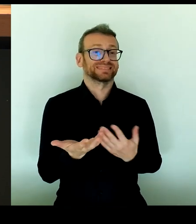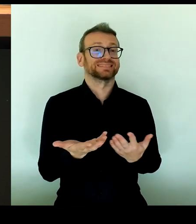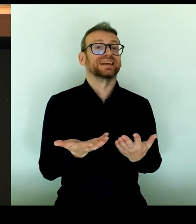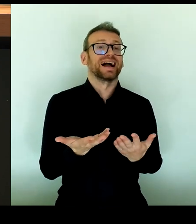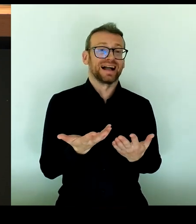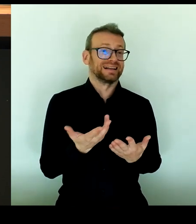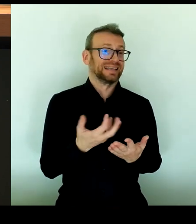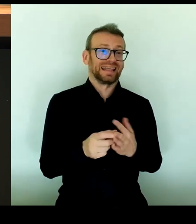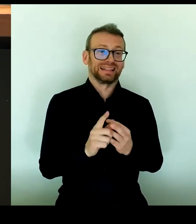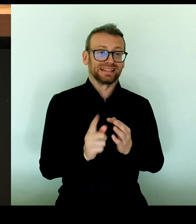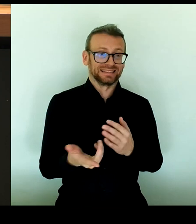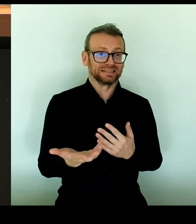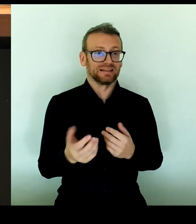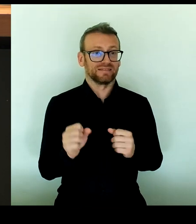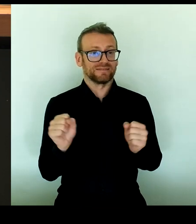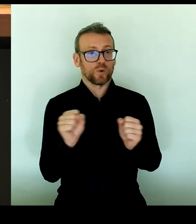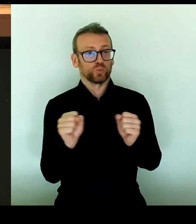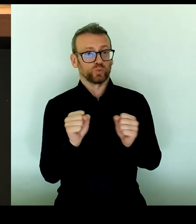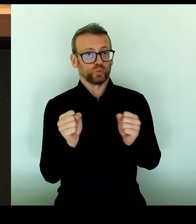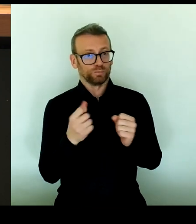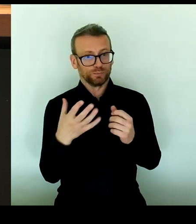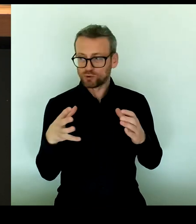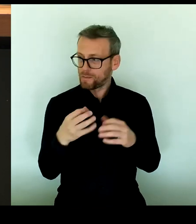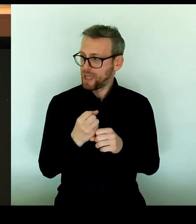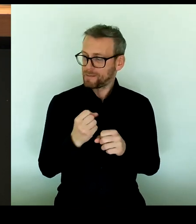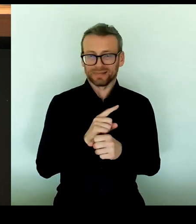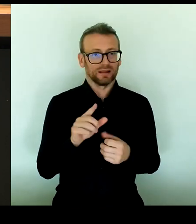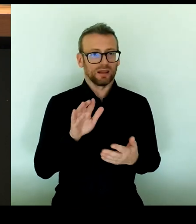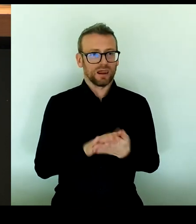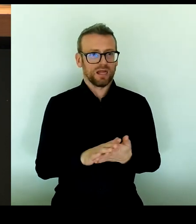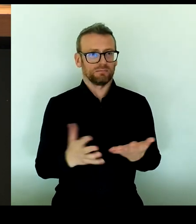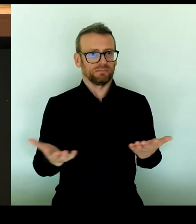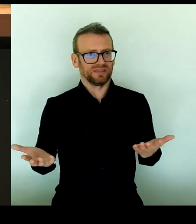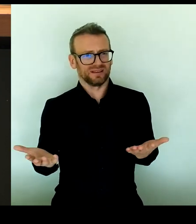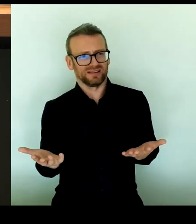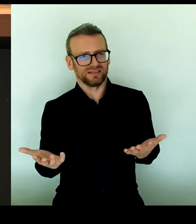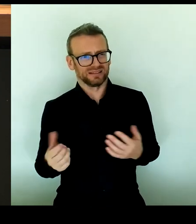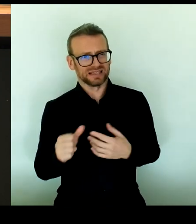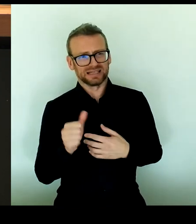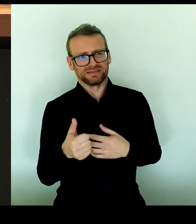sich die vielleicht deutsche Lehrerinnen so vorstellen, aber das ist nicht das, was